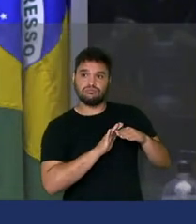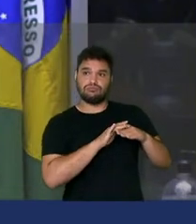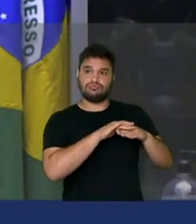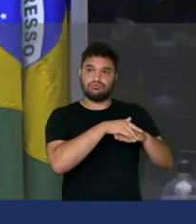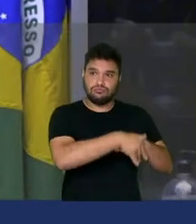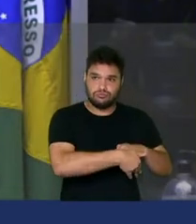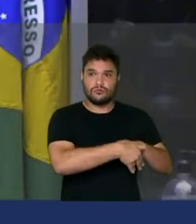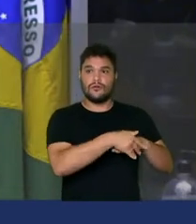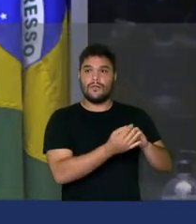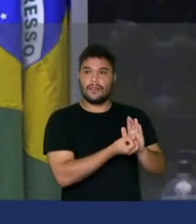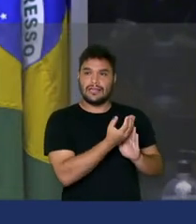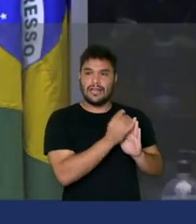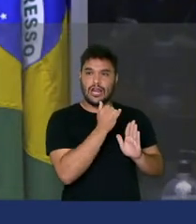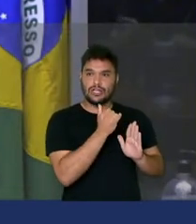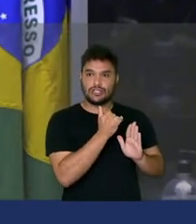UNIDADES GERADORAS DESTA EMPRESA QUE É BI NACIONAL E